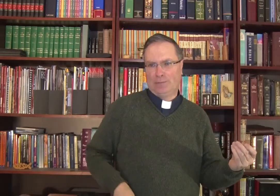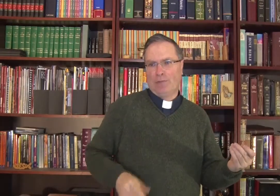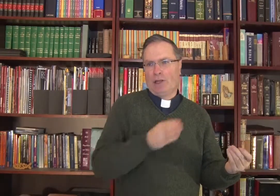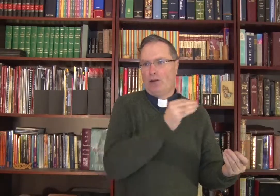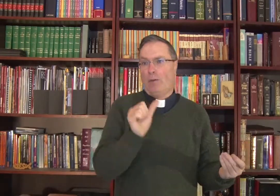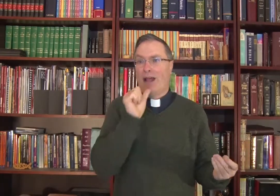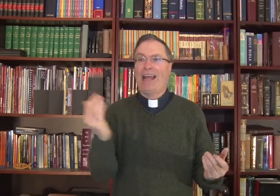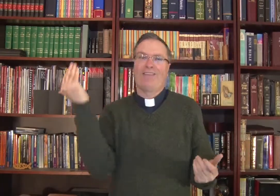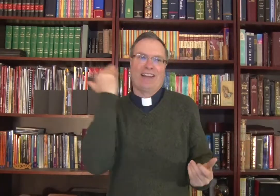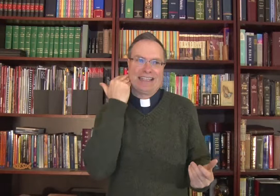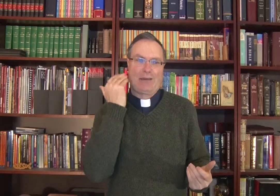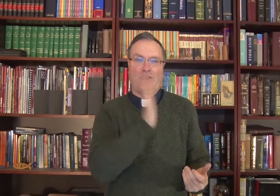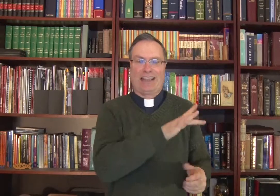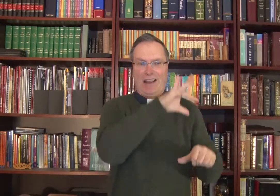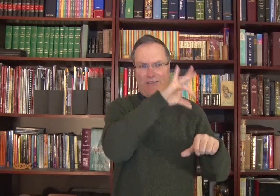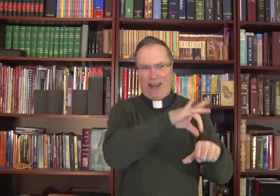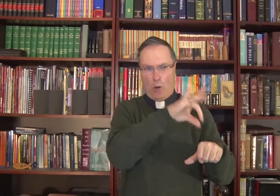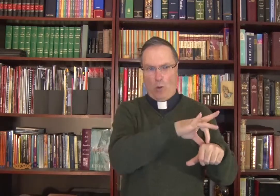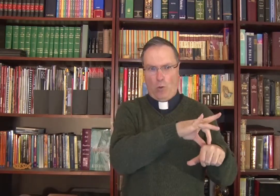et de ne pas être victimes de ses fléaux.